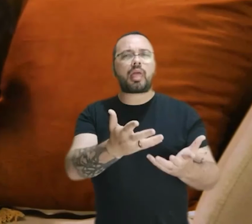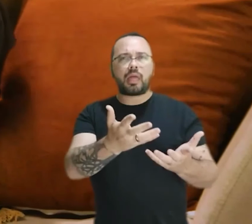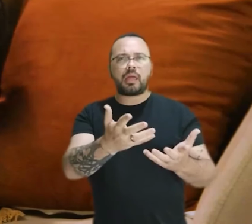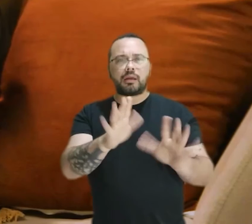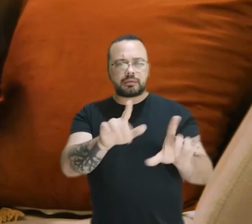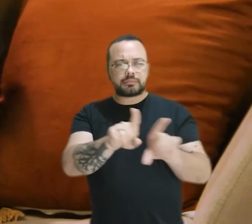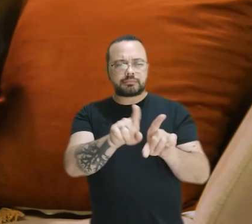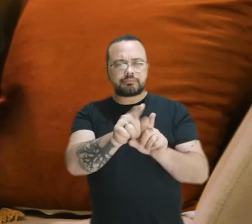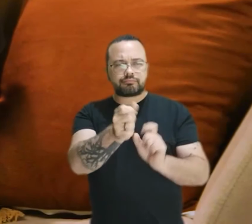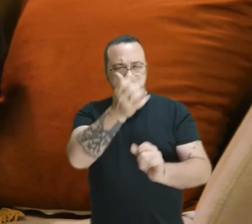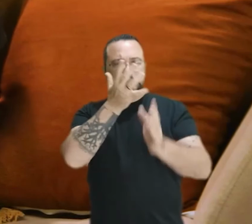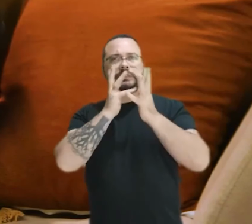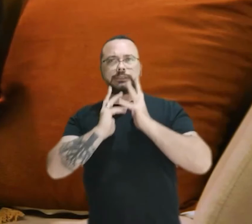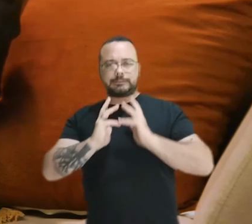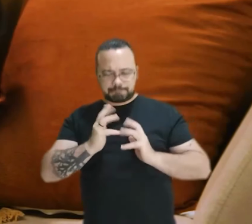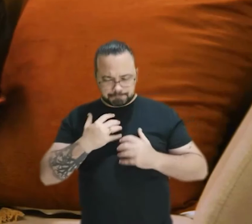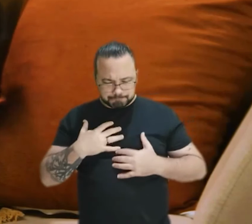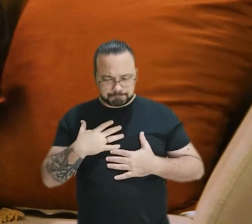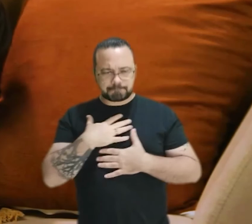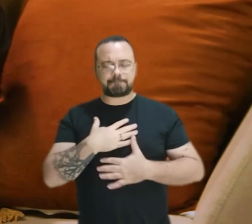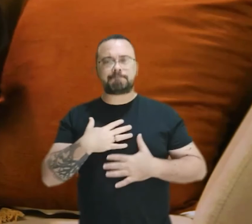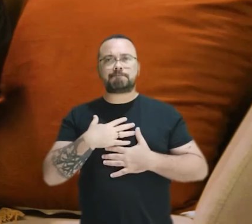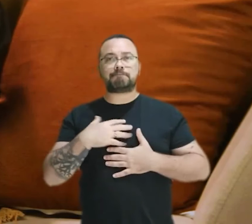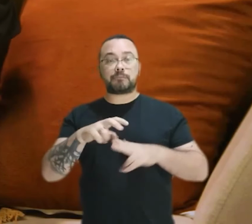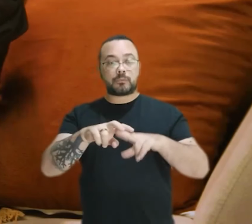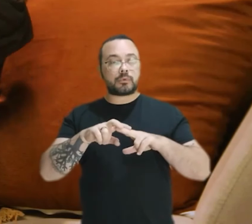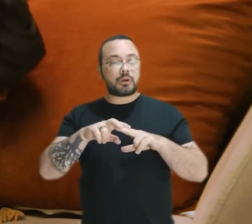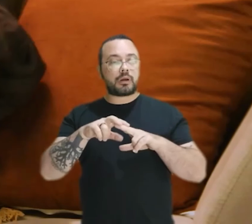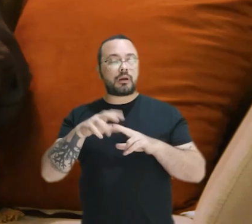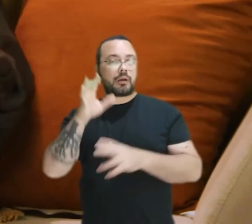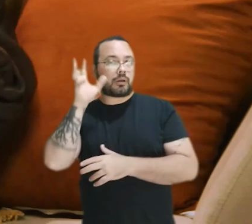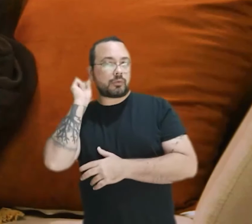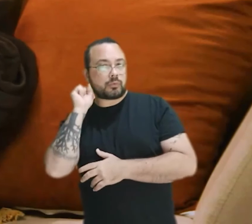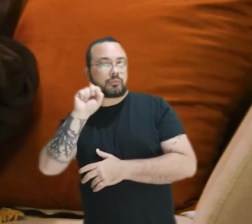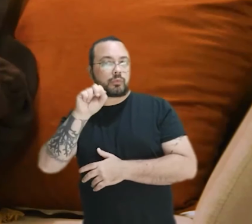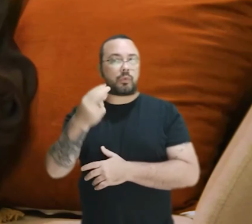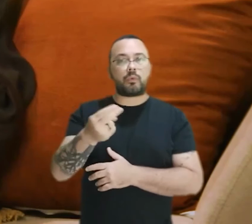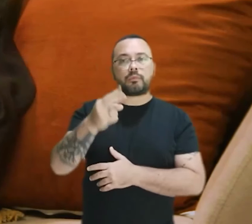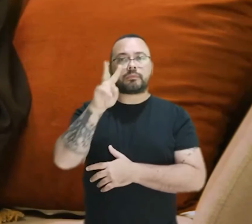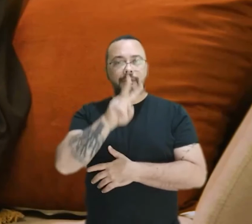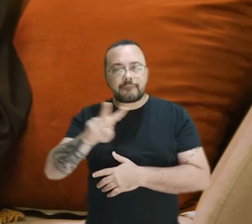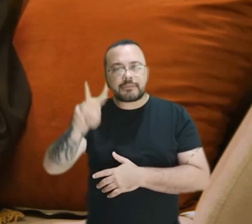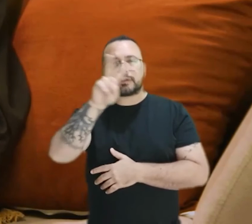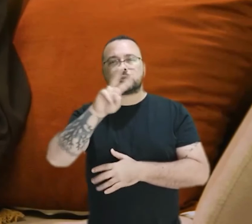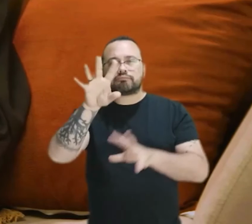volta imediatamente através da escuta. Então, enfim, é...